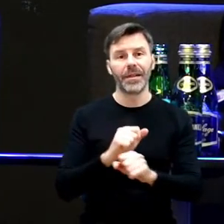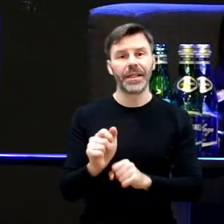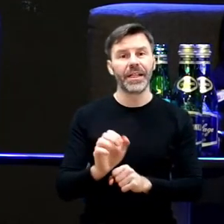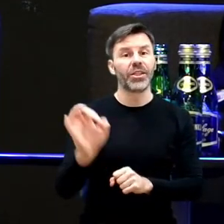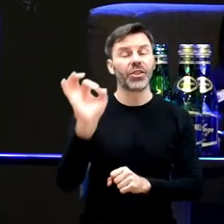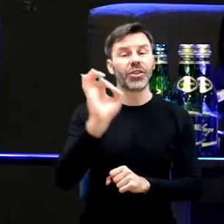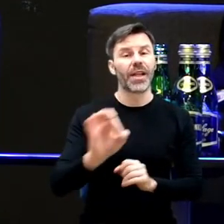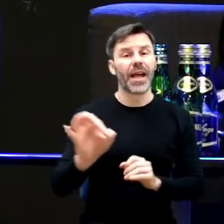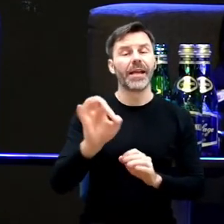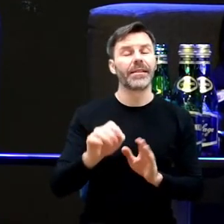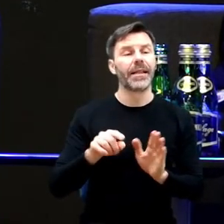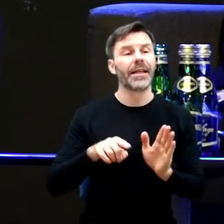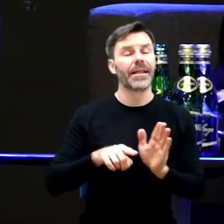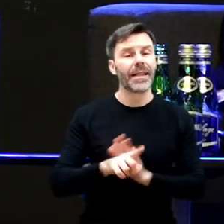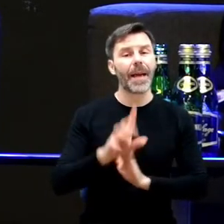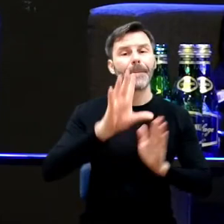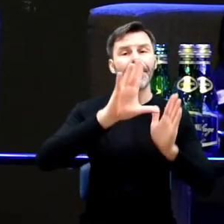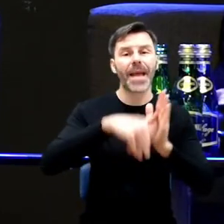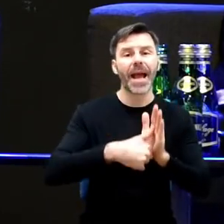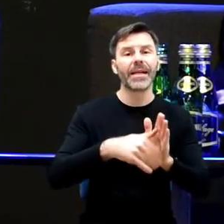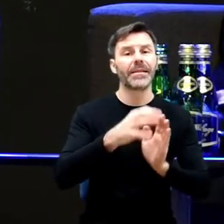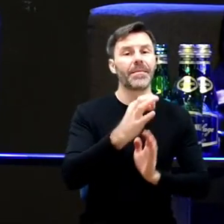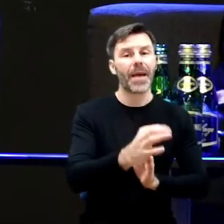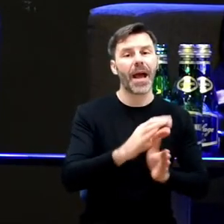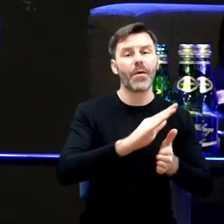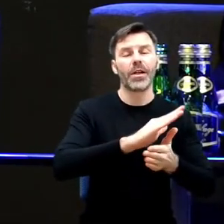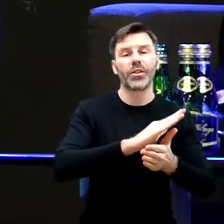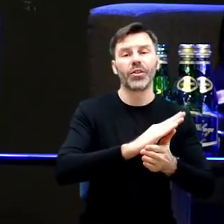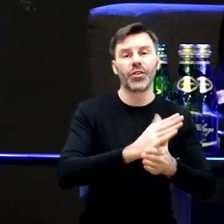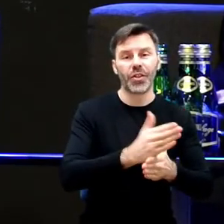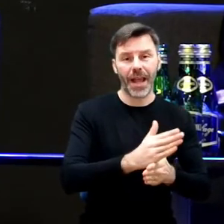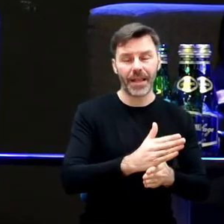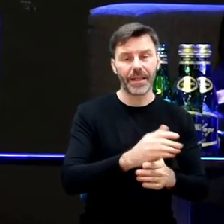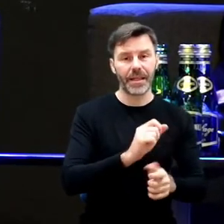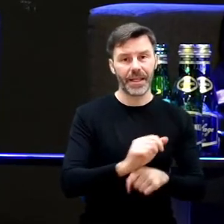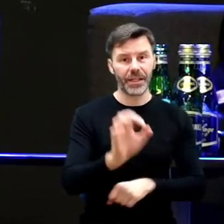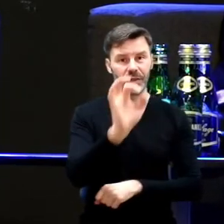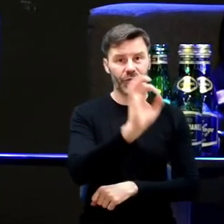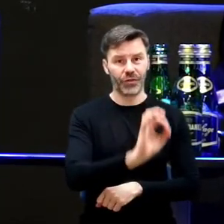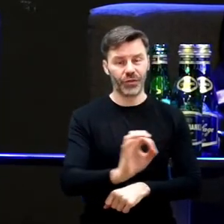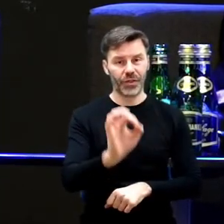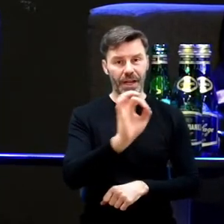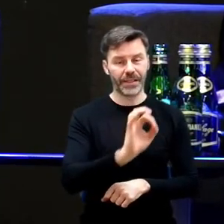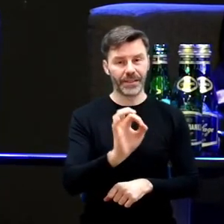miejscowościami, również nie leżącymi tak bardzo na szlakach,